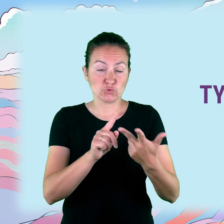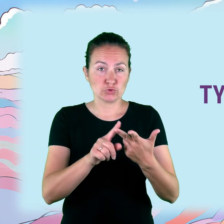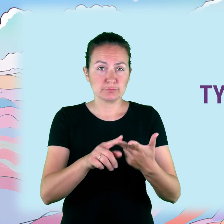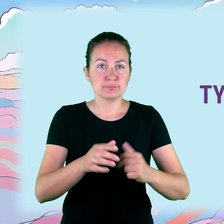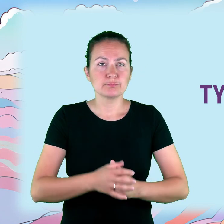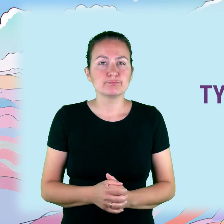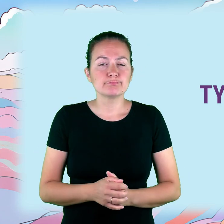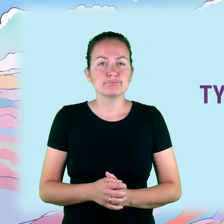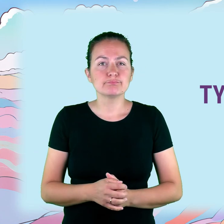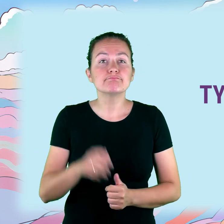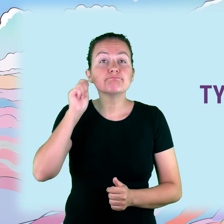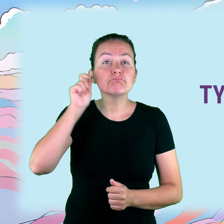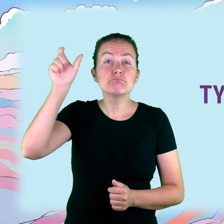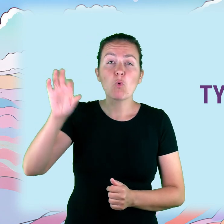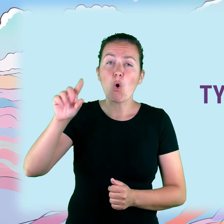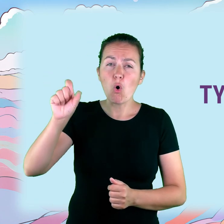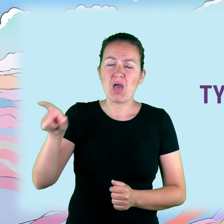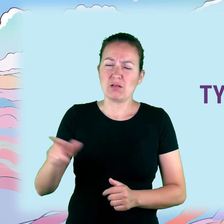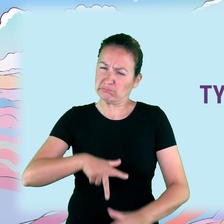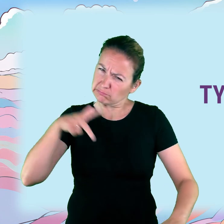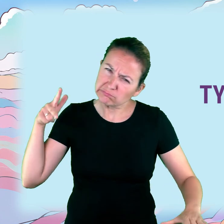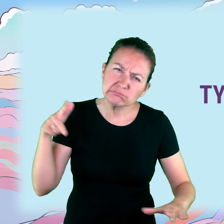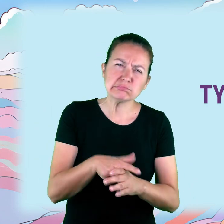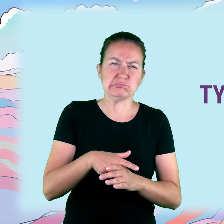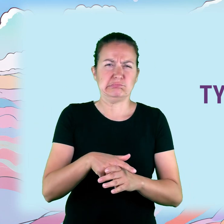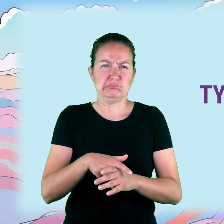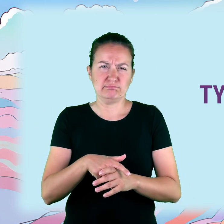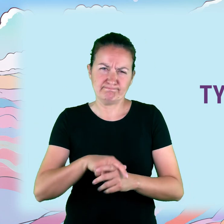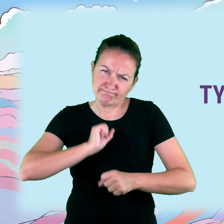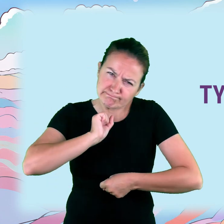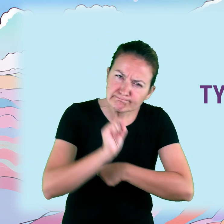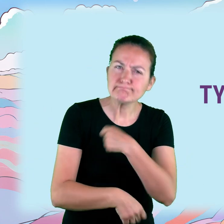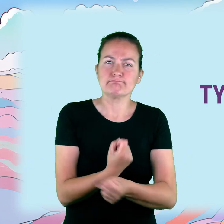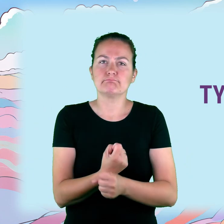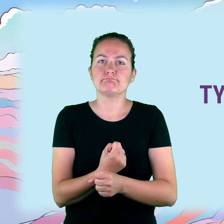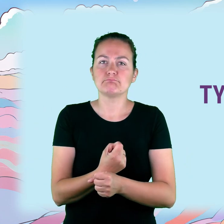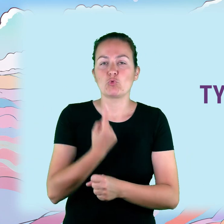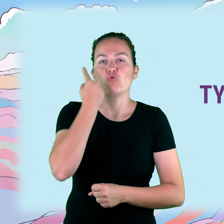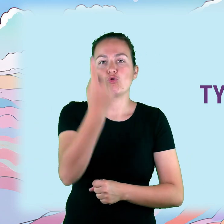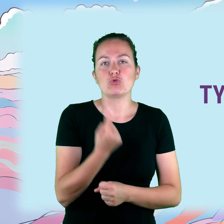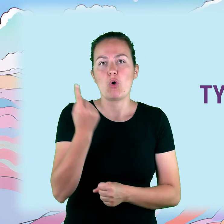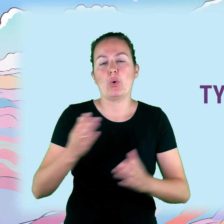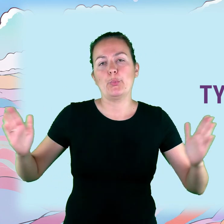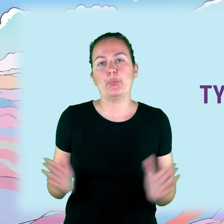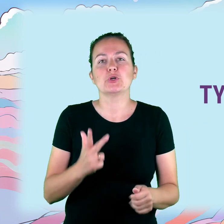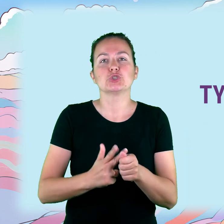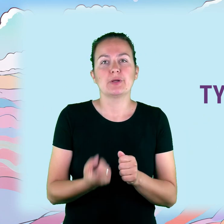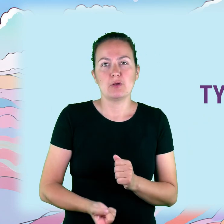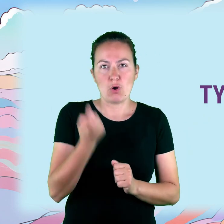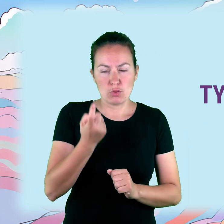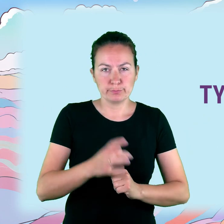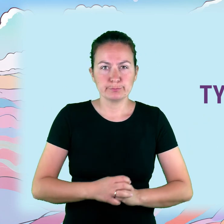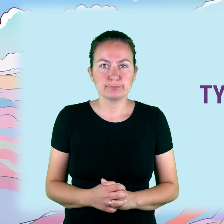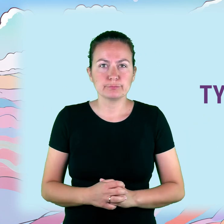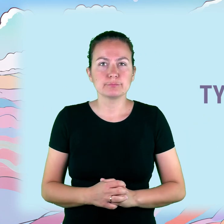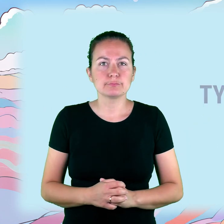3. Ola, dzięki swojej tytanicznej pracy, schudła 30 kg w rok.